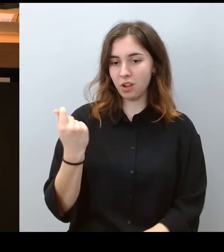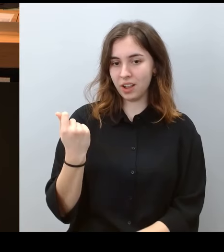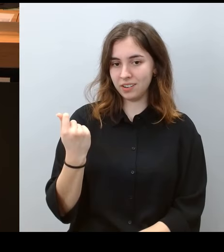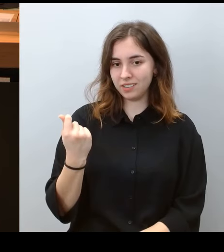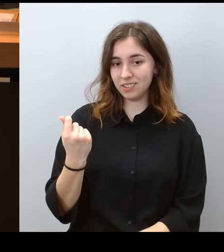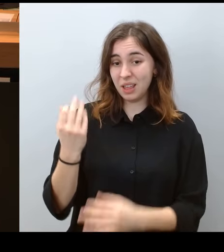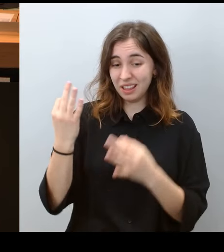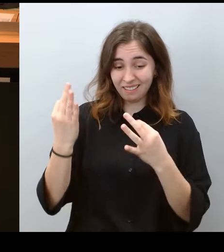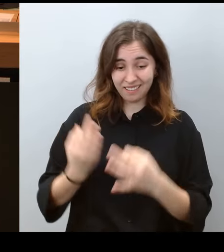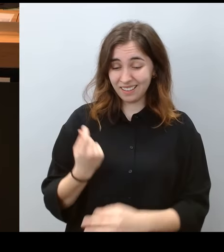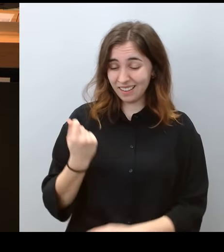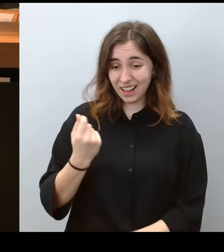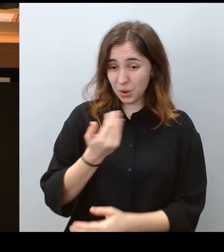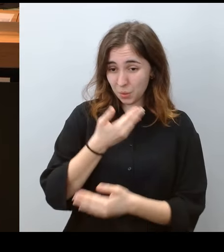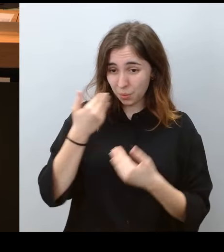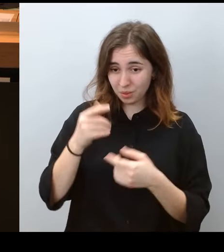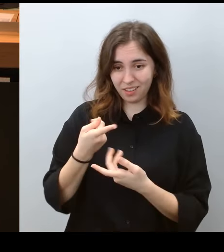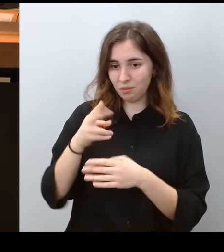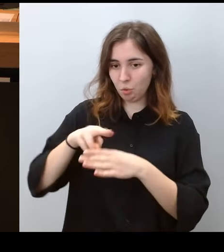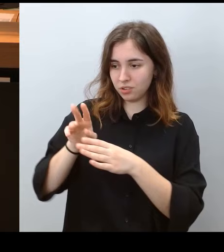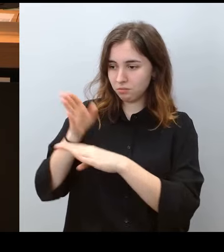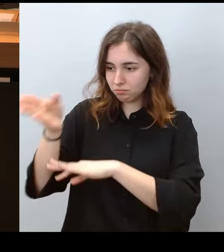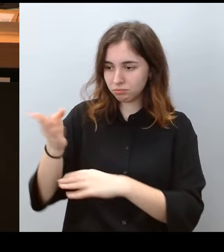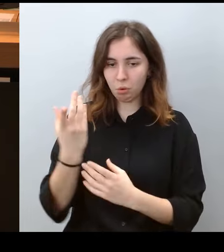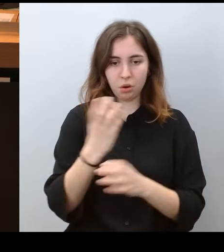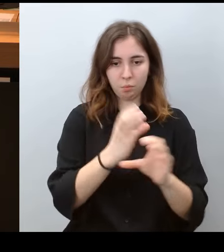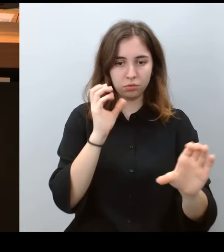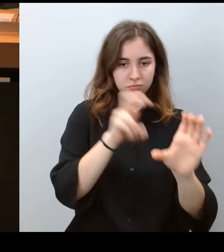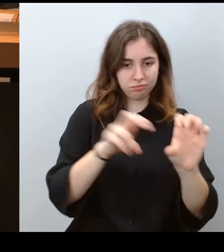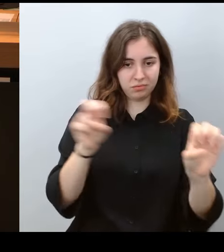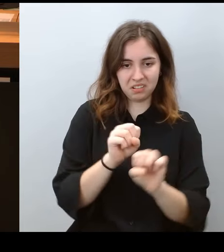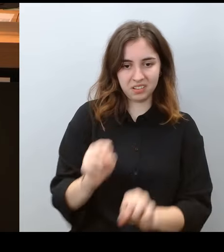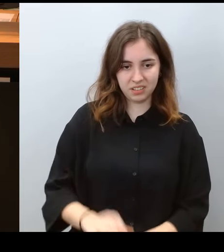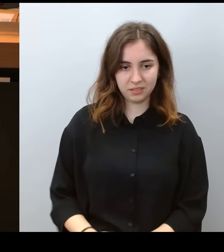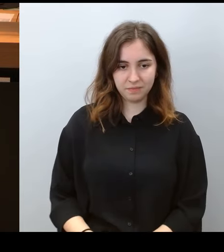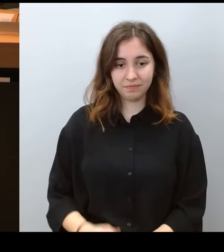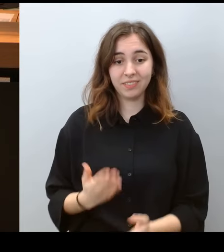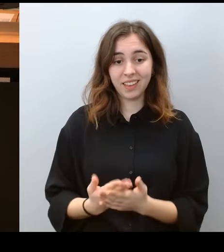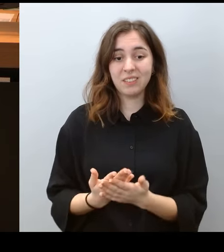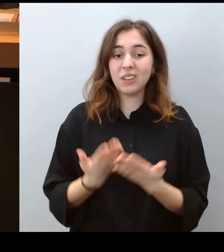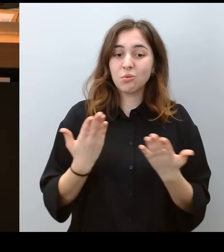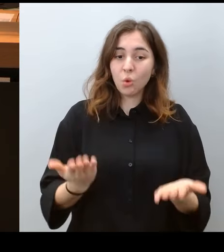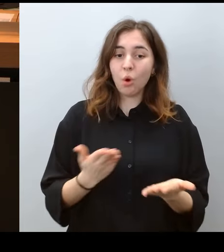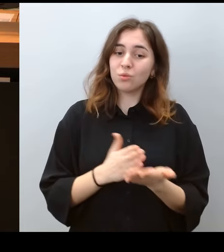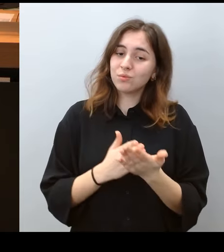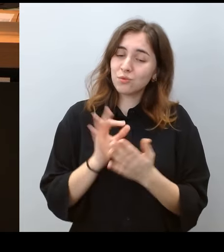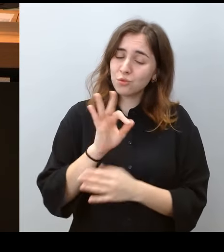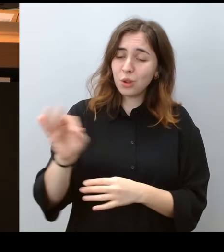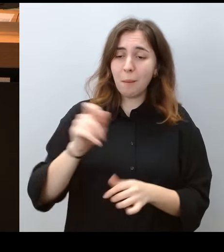ist die Konstante im Leben armutsbetroffener Menschen in Berlin. Und deshalb ist der Berlinpass oder wie er jetzt neudeutsch im